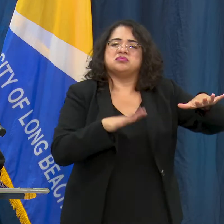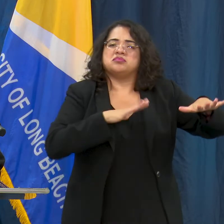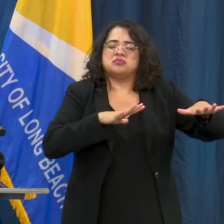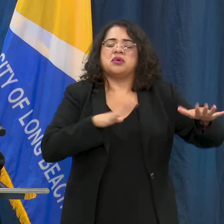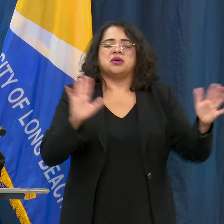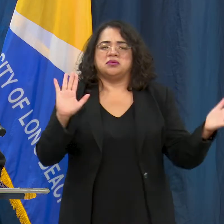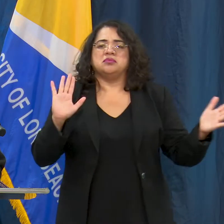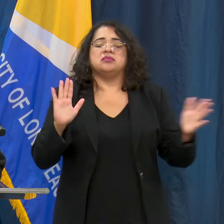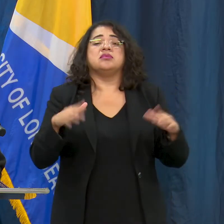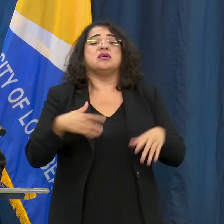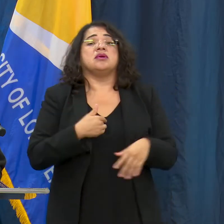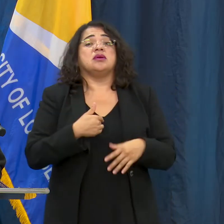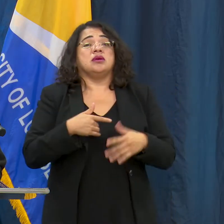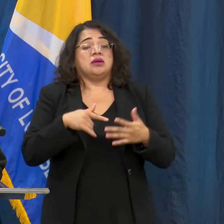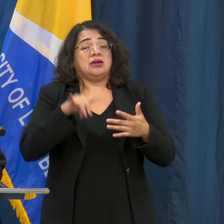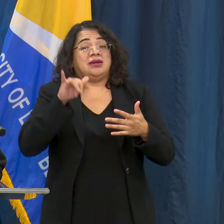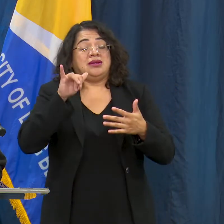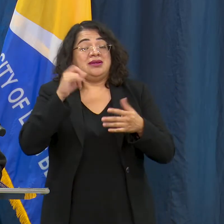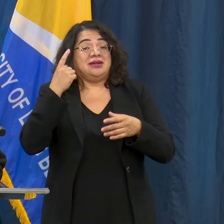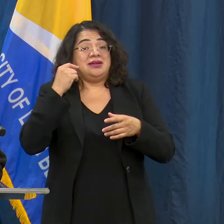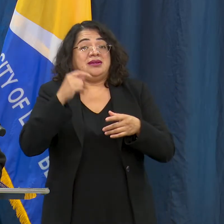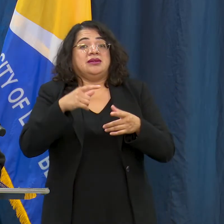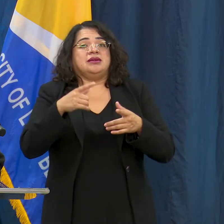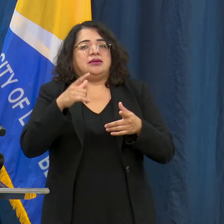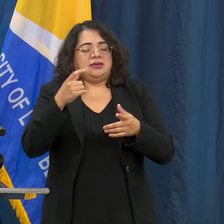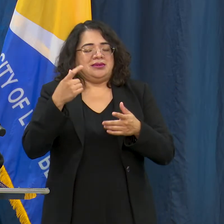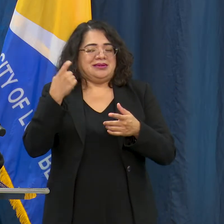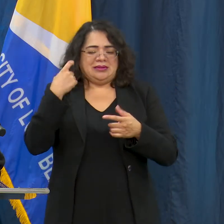nuestras pruebas loc Tio's de Prabhas desde el lunes la